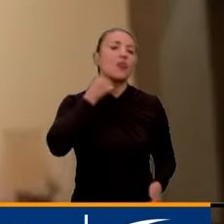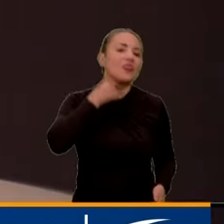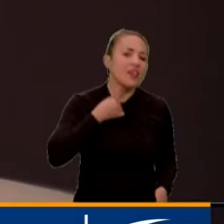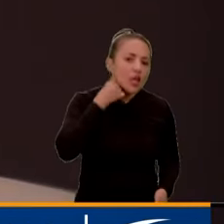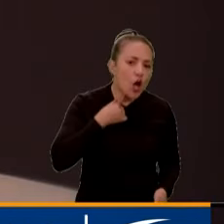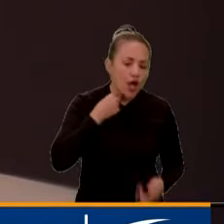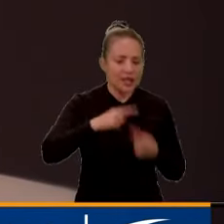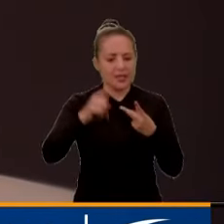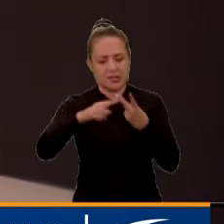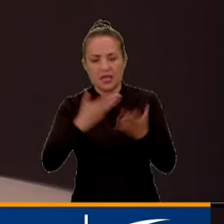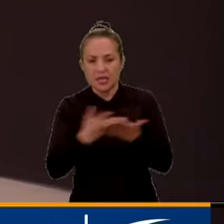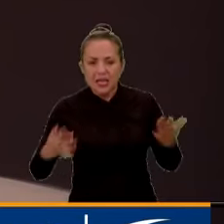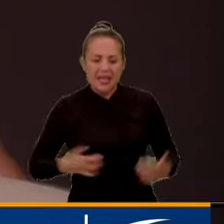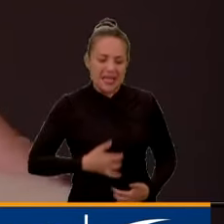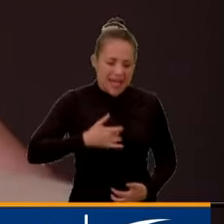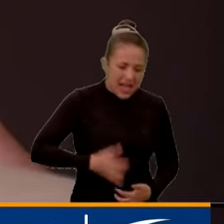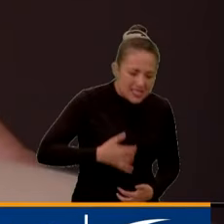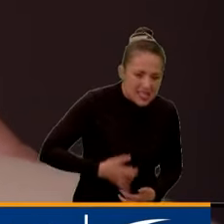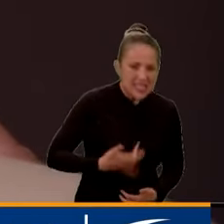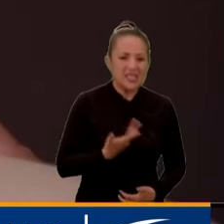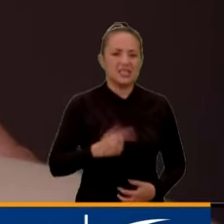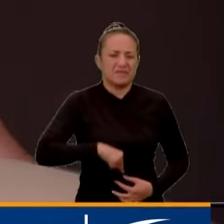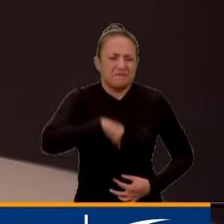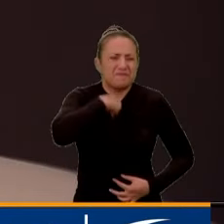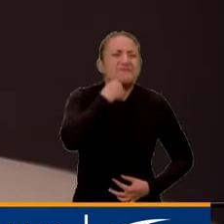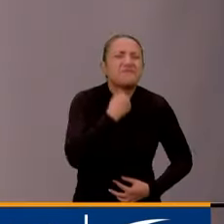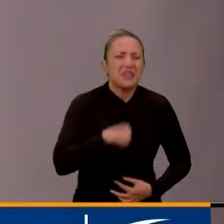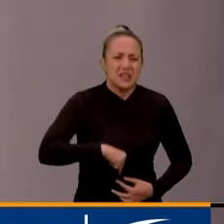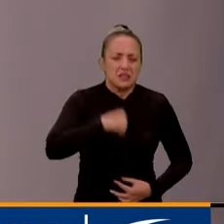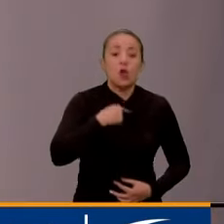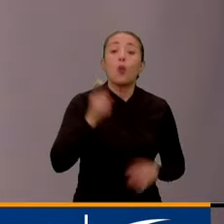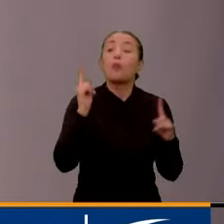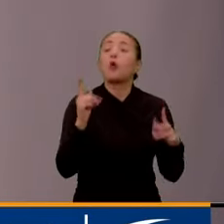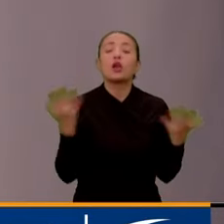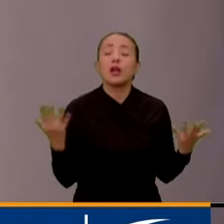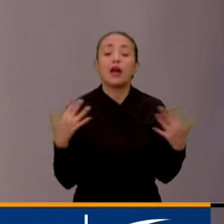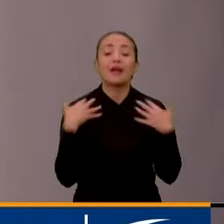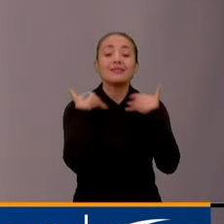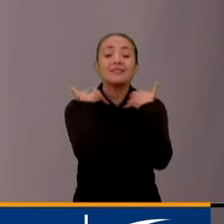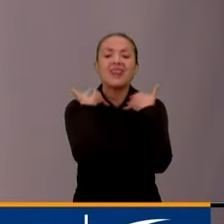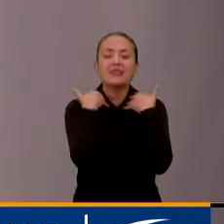mandíbula, espasmos, sobrepeso,